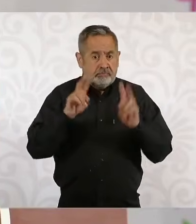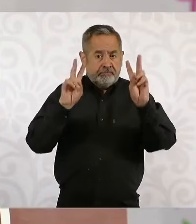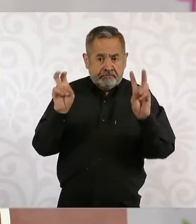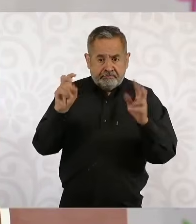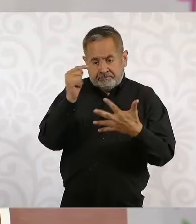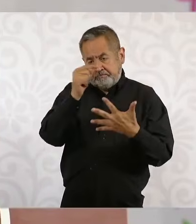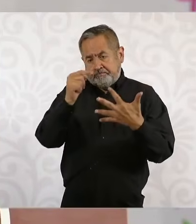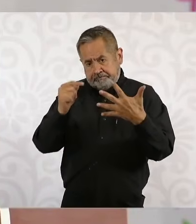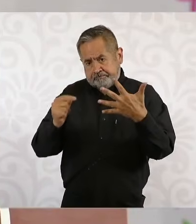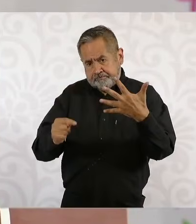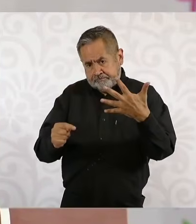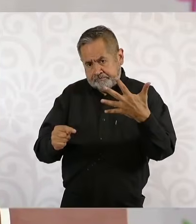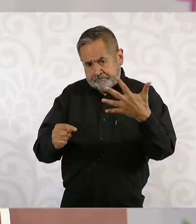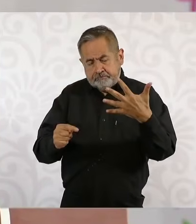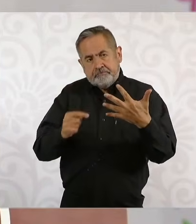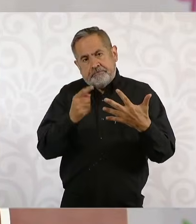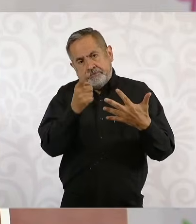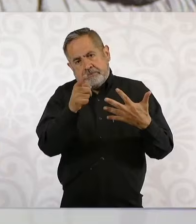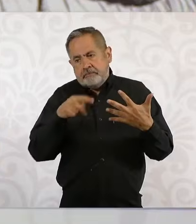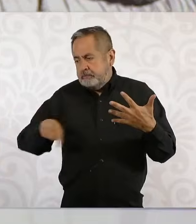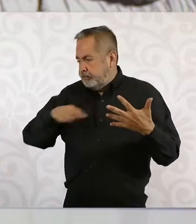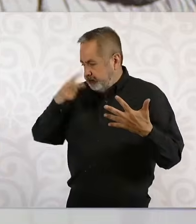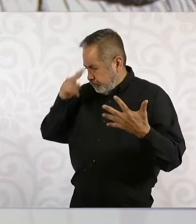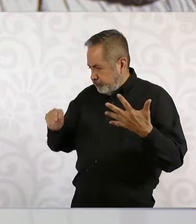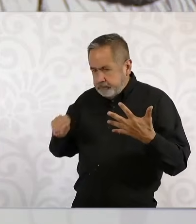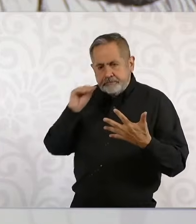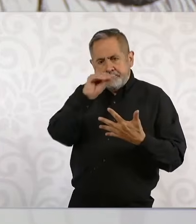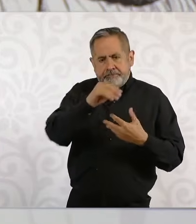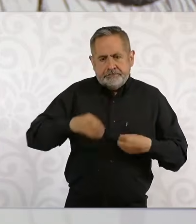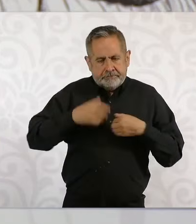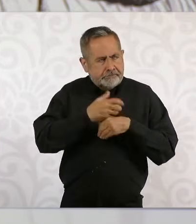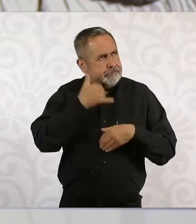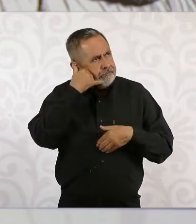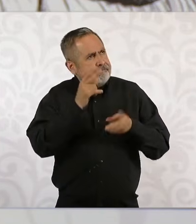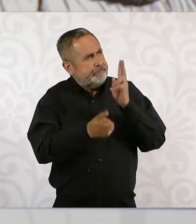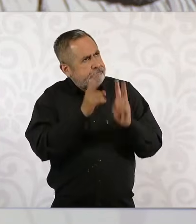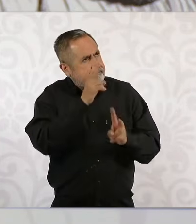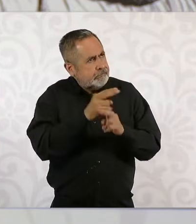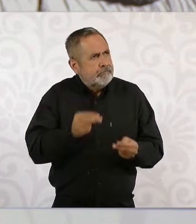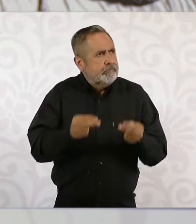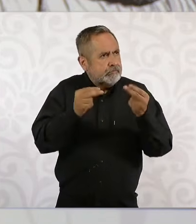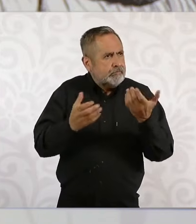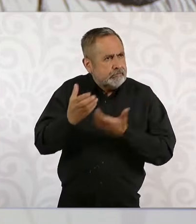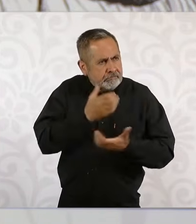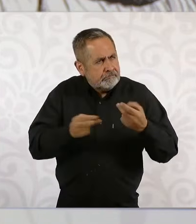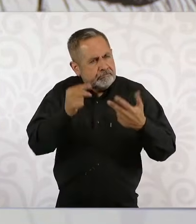entre otros pues los mexicanos que viven allá y también el tema comercial y muchos otros temas.